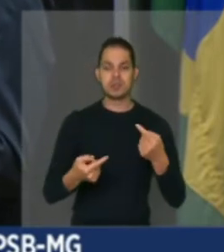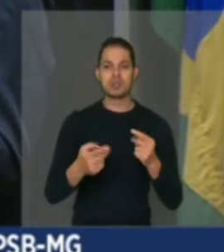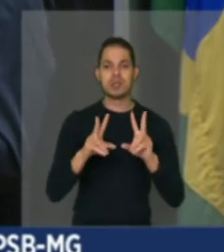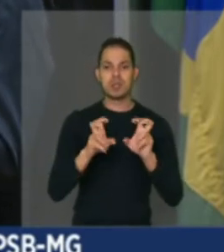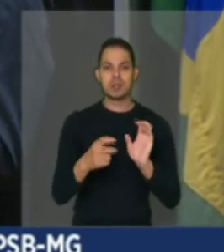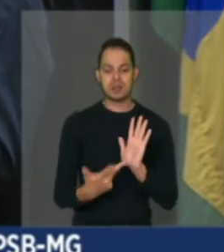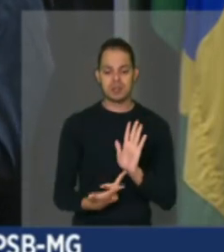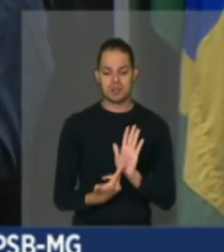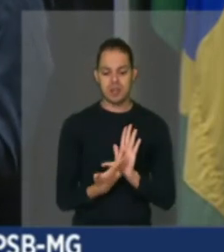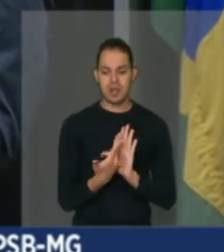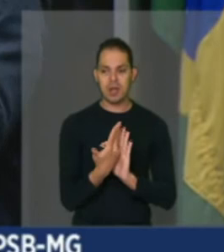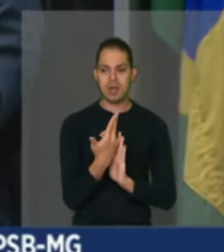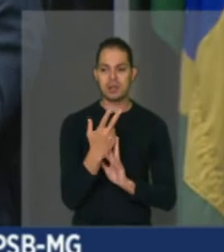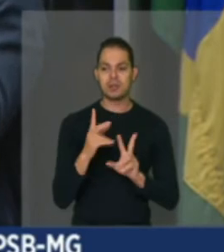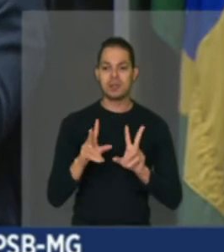COMISSÃO NA COMISSÃO DA SAÚDE E COMO PRESIDENTE DA